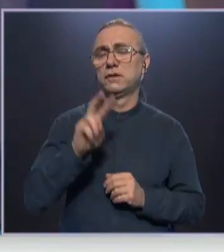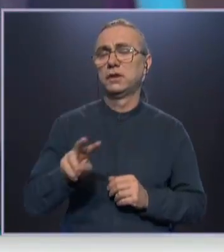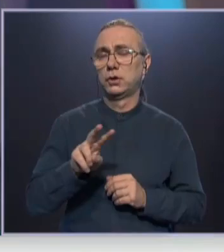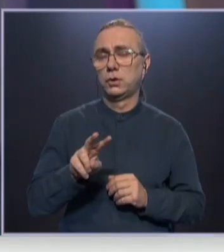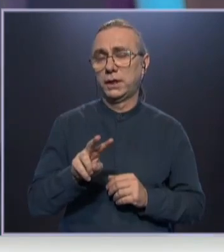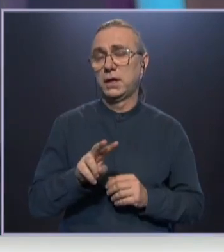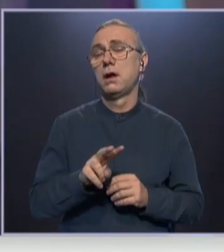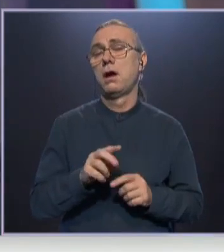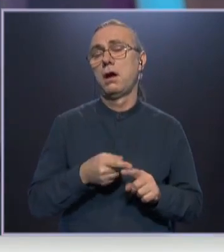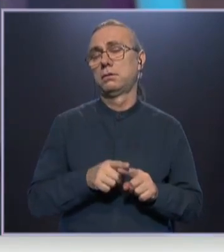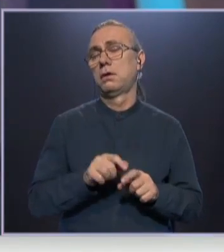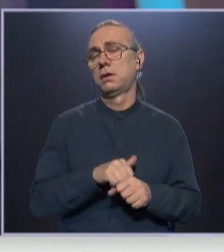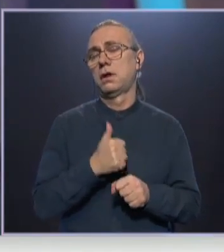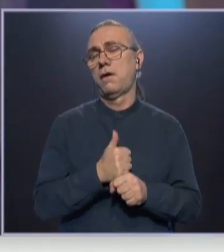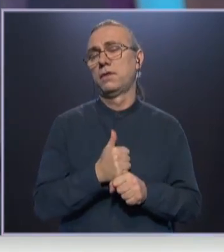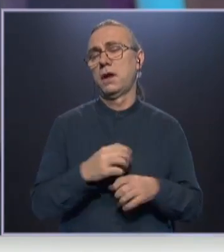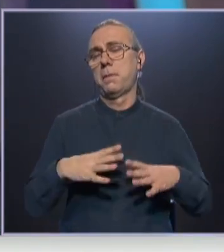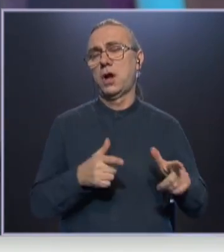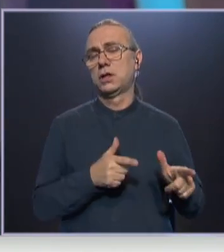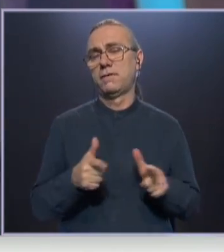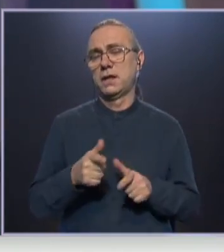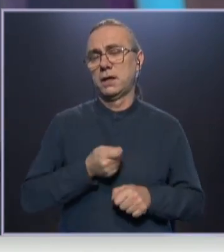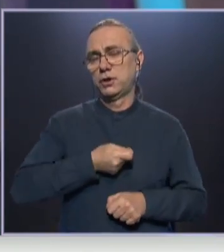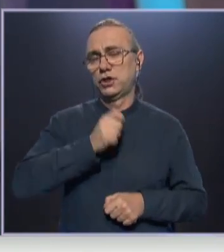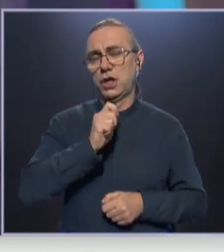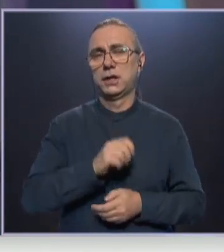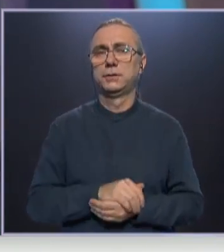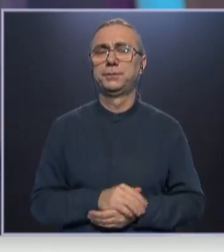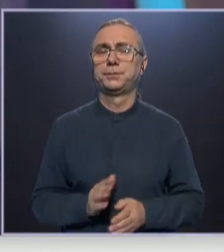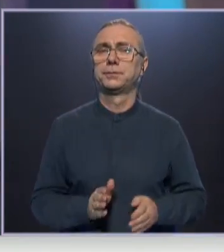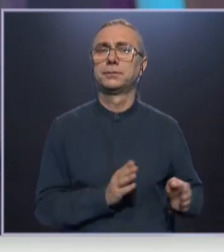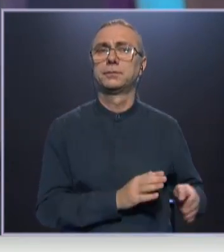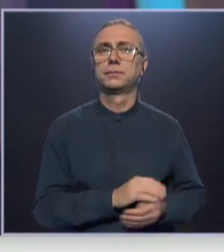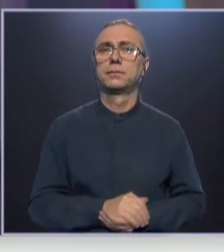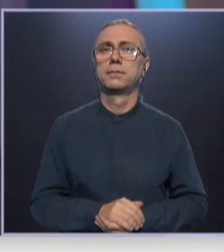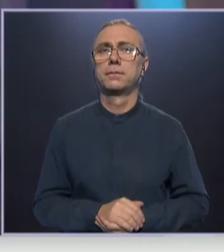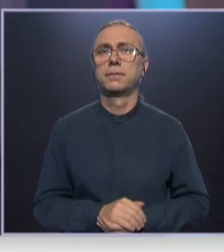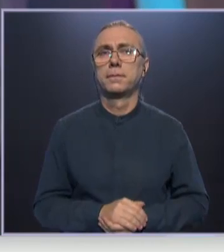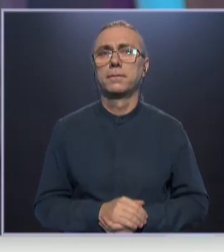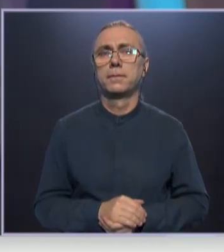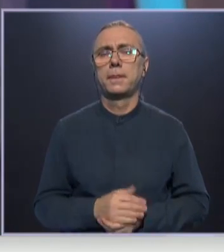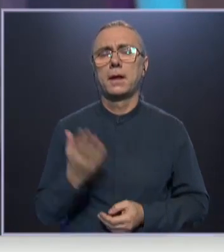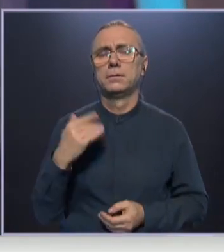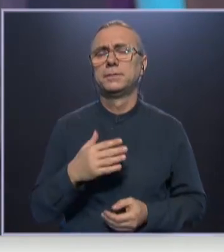Добрый вечер Вспомнила свой неисповеданный грех когда-то давно встречалась женатый мужчина и он еще